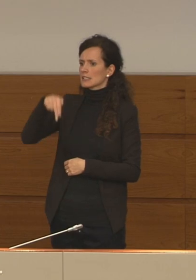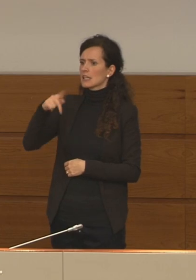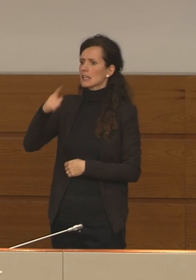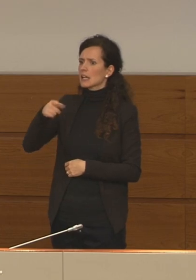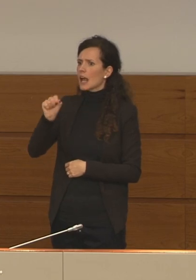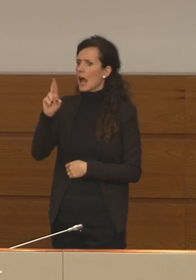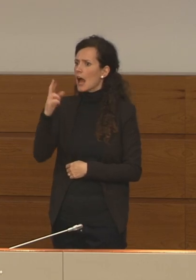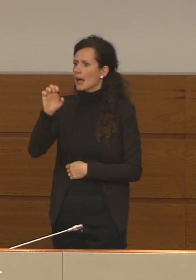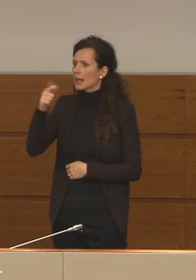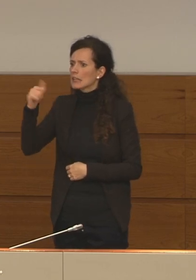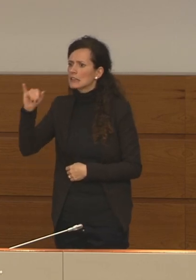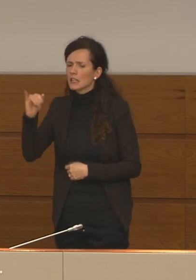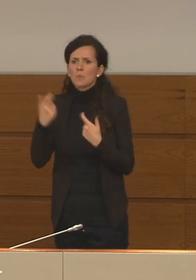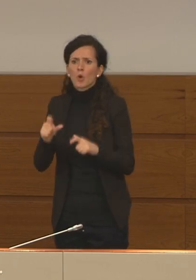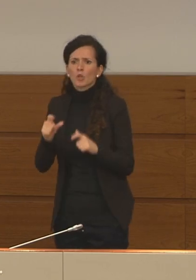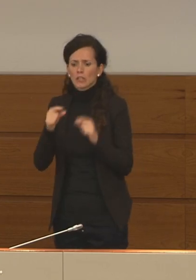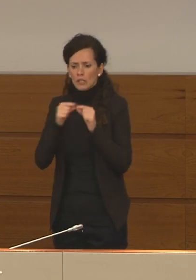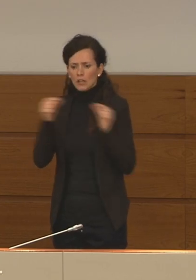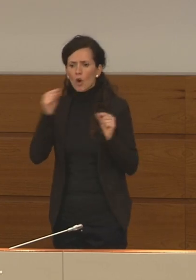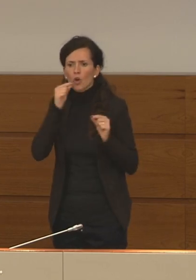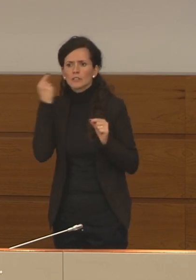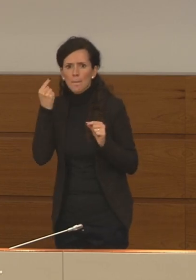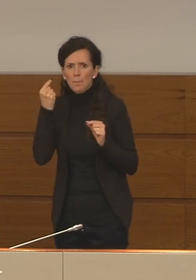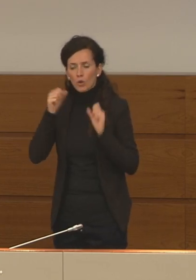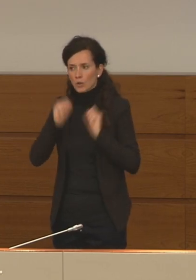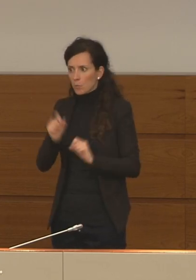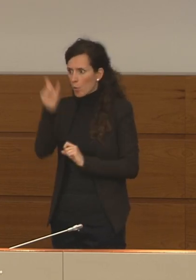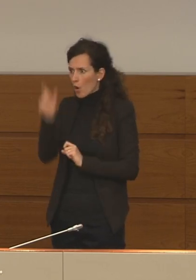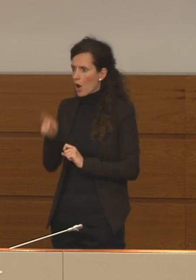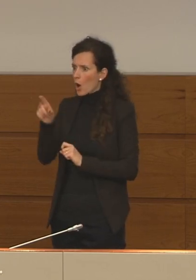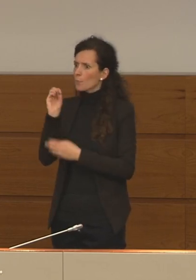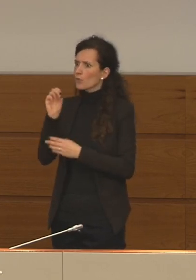fatto il tampone, se aveva dei dubbi non so come sia venuto a conoscenza oppure